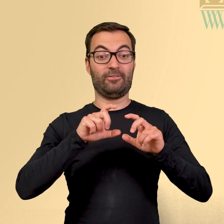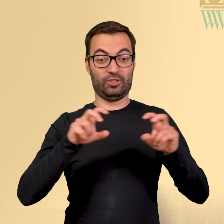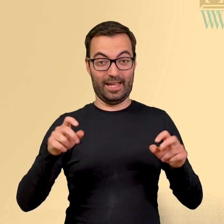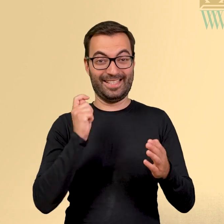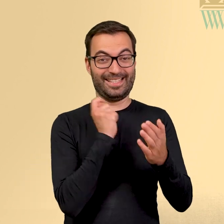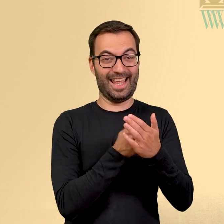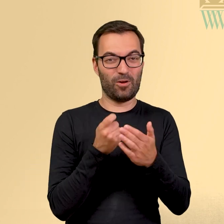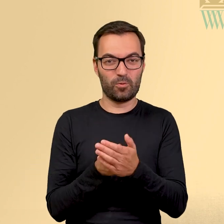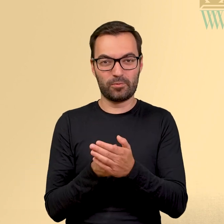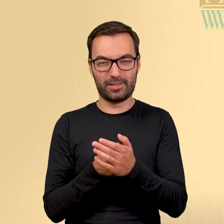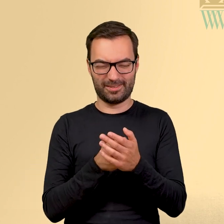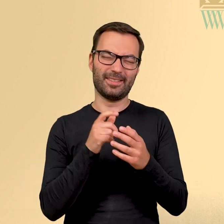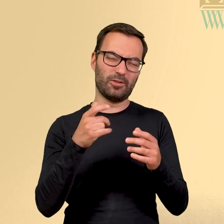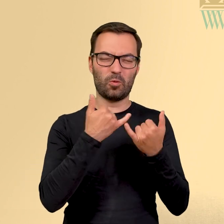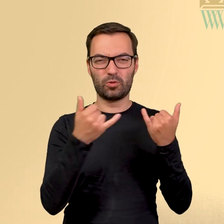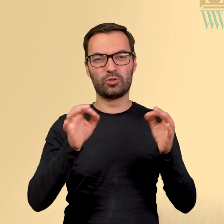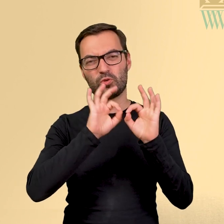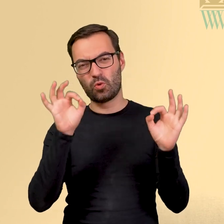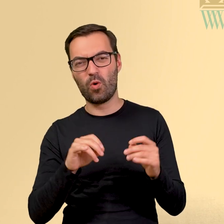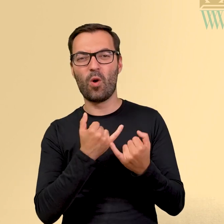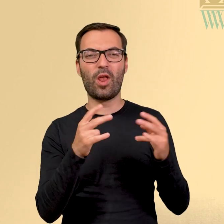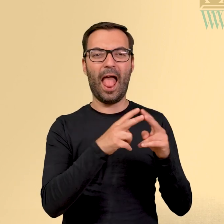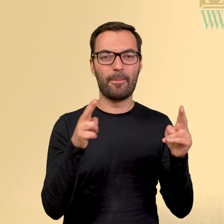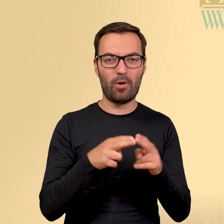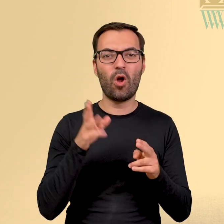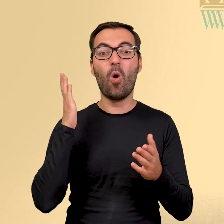że już na etapie zakupów dzieł z różnych epok historycznych